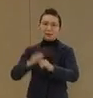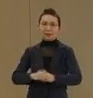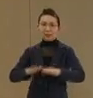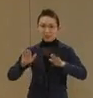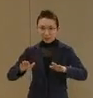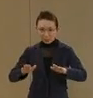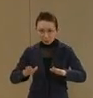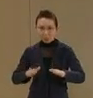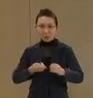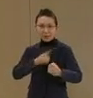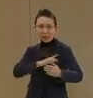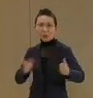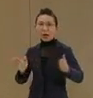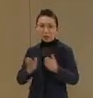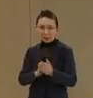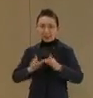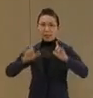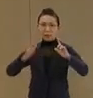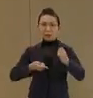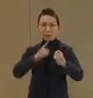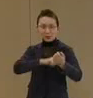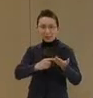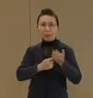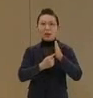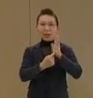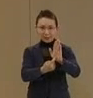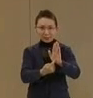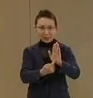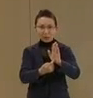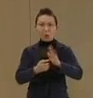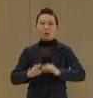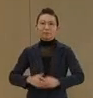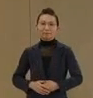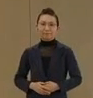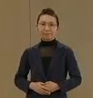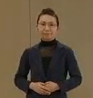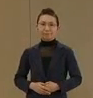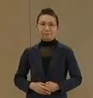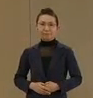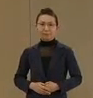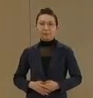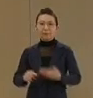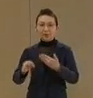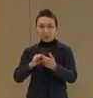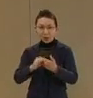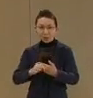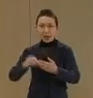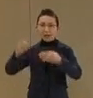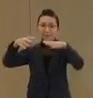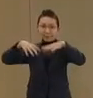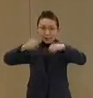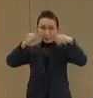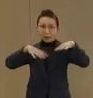首都東京の持てる力を 発揮しましょう 停電や物不足などで